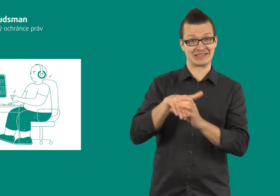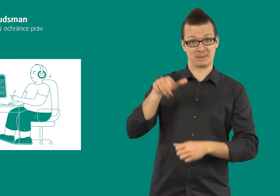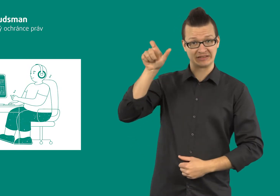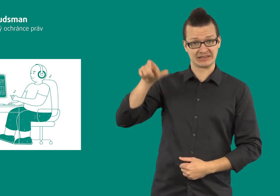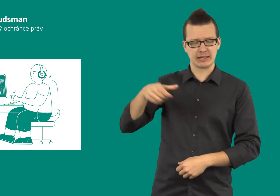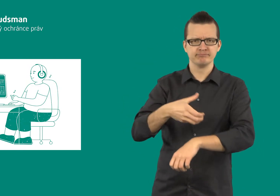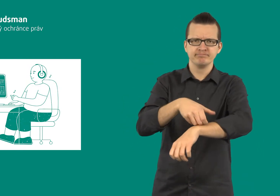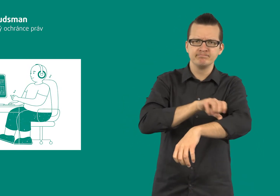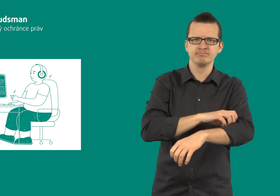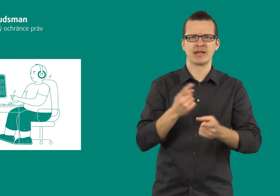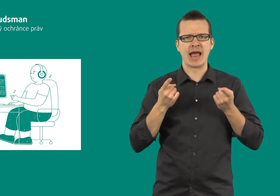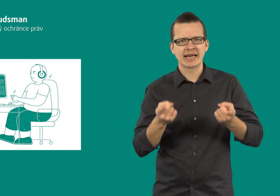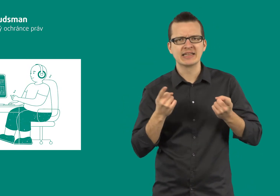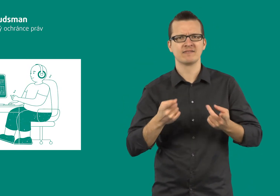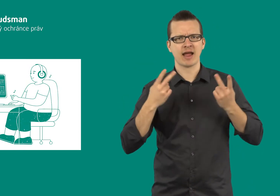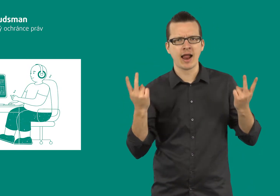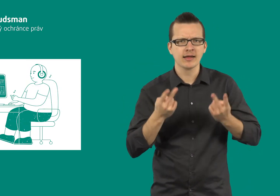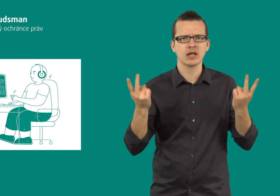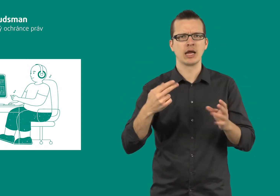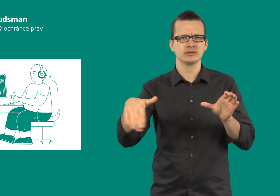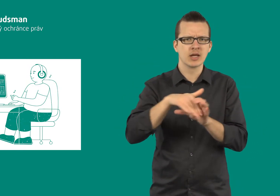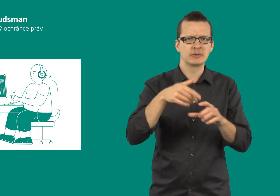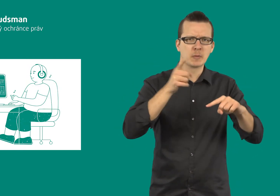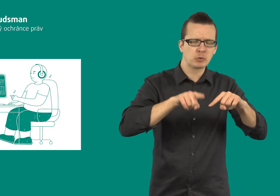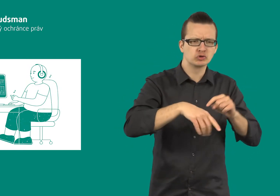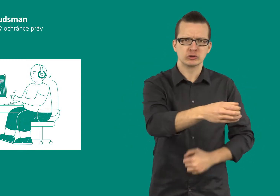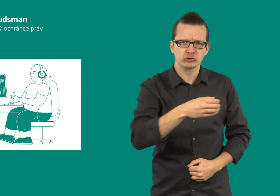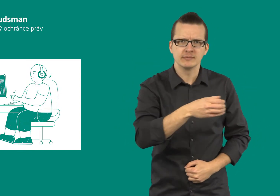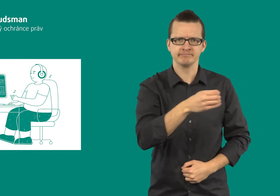Zaměstnavatelé je sami aktivně nevyhledávají.